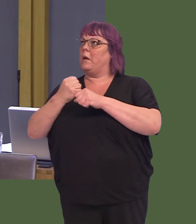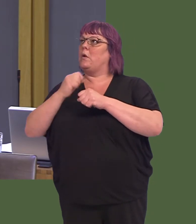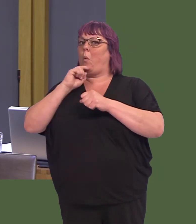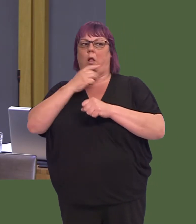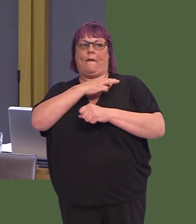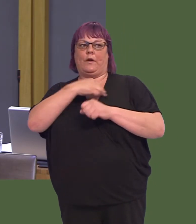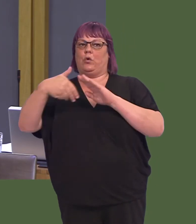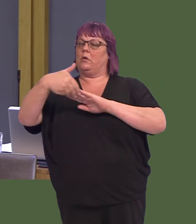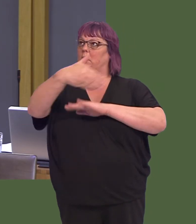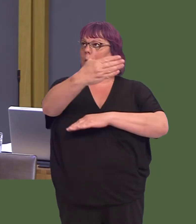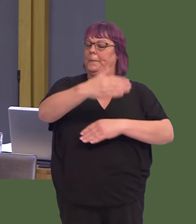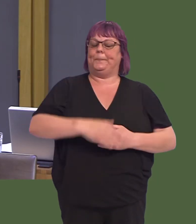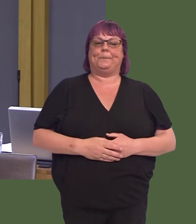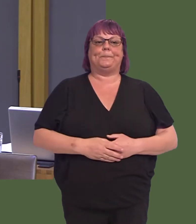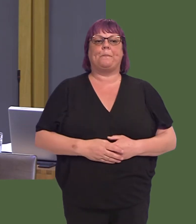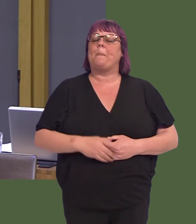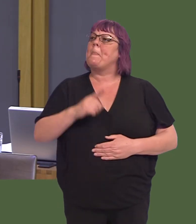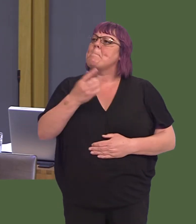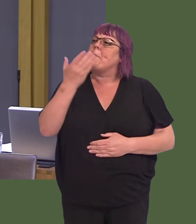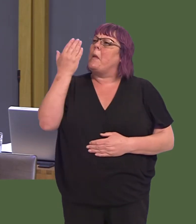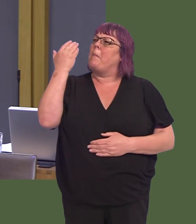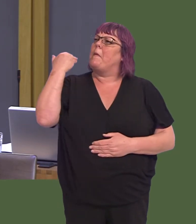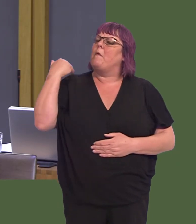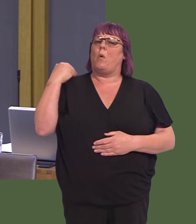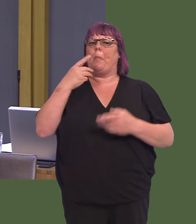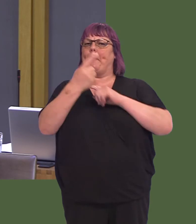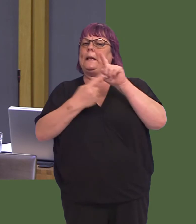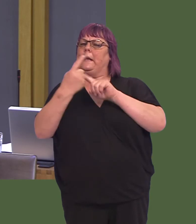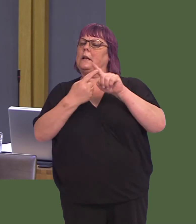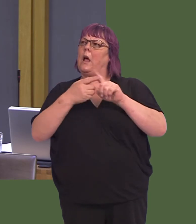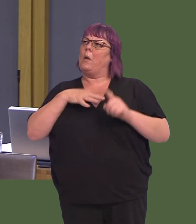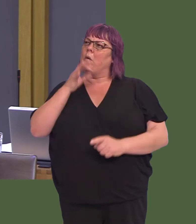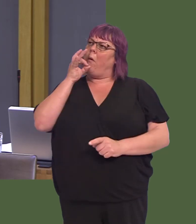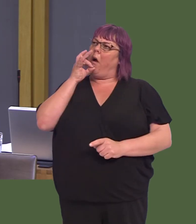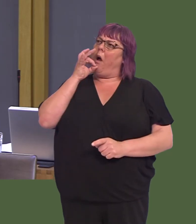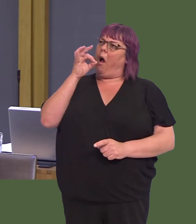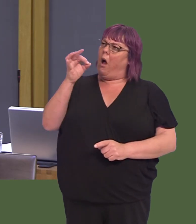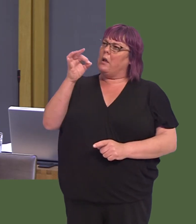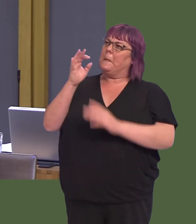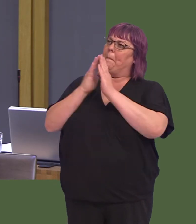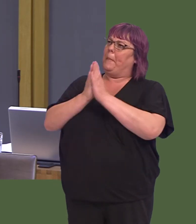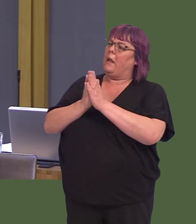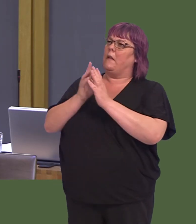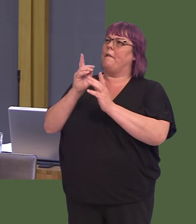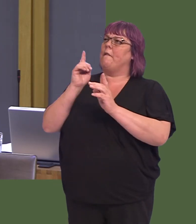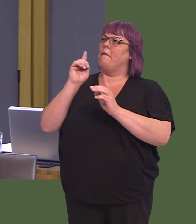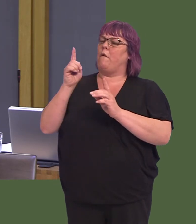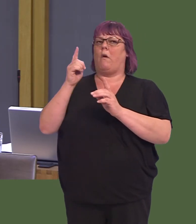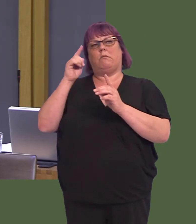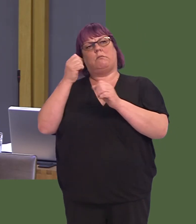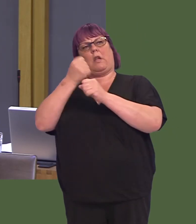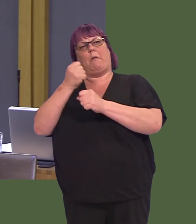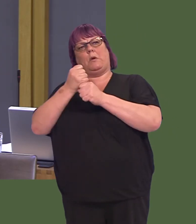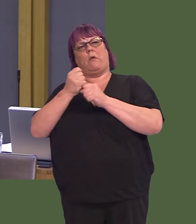Ond ar drothwy y cyfarfod, mi hoffwn i apelio am ffocws clir iawn, iawn gan Lywodraeth Cymru